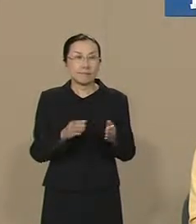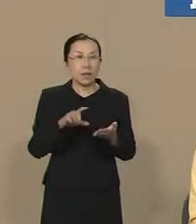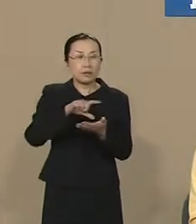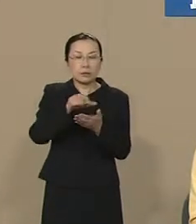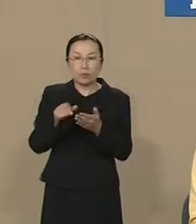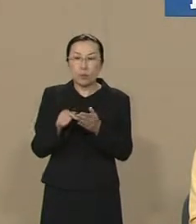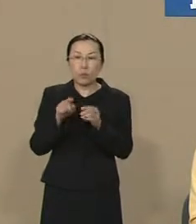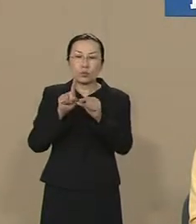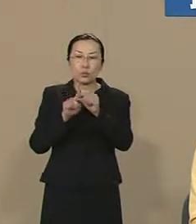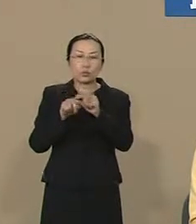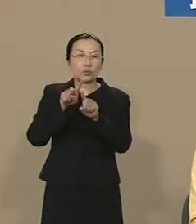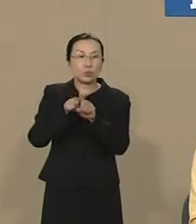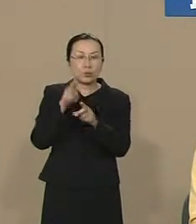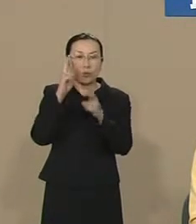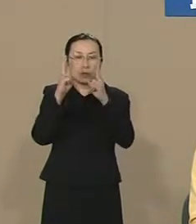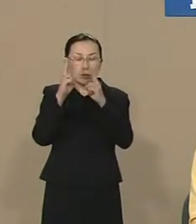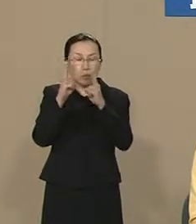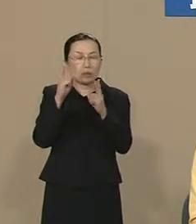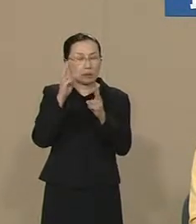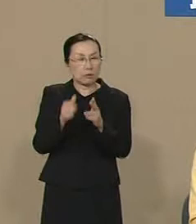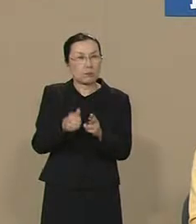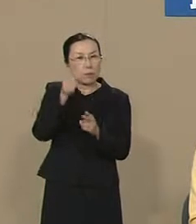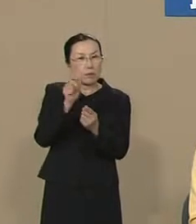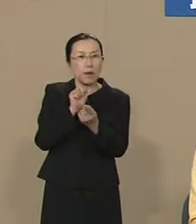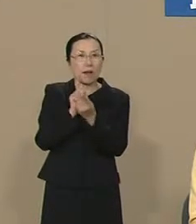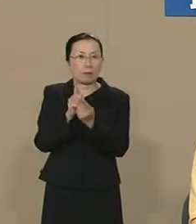お会いしたときのこと ですけれども